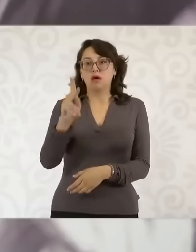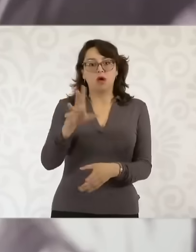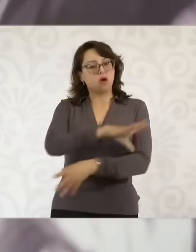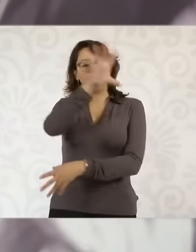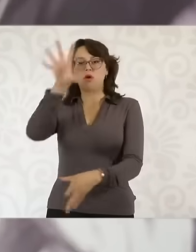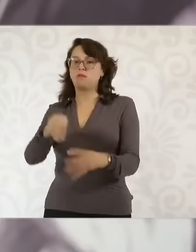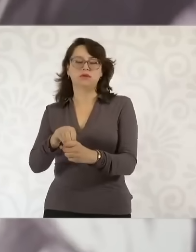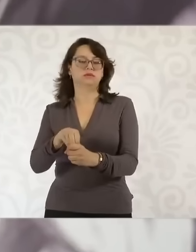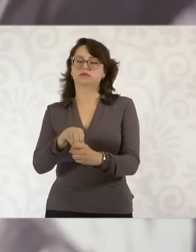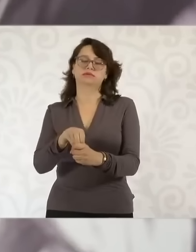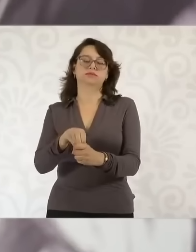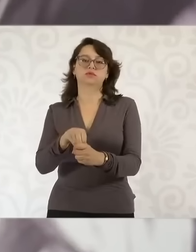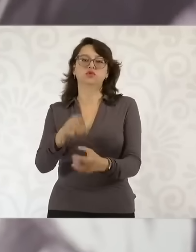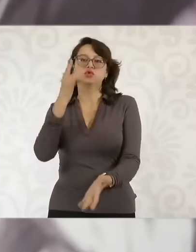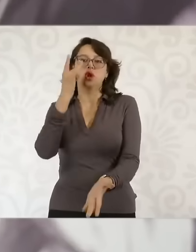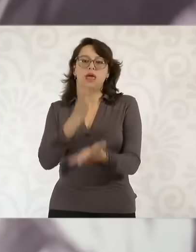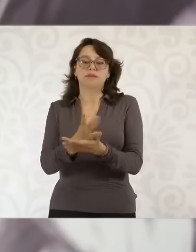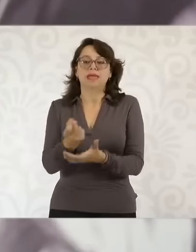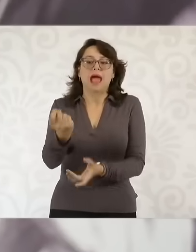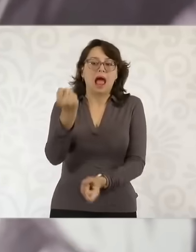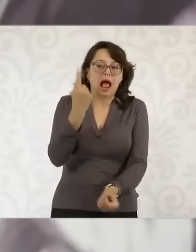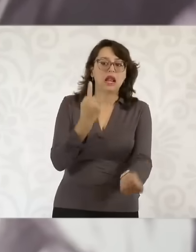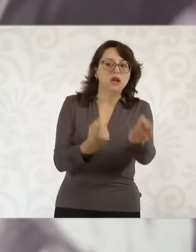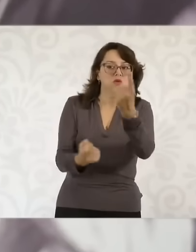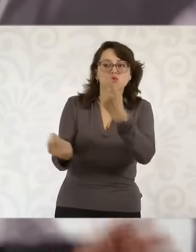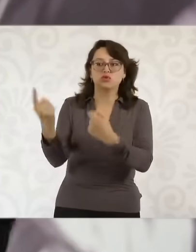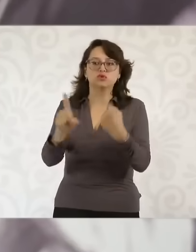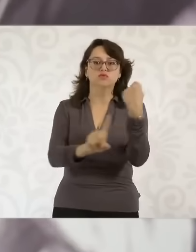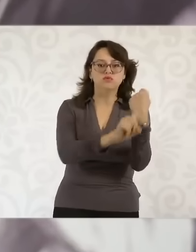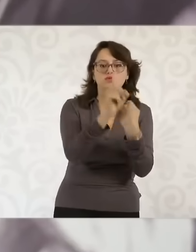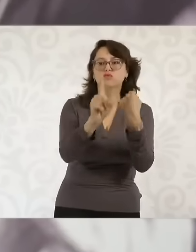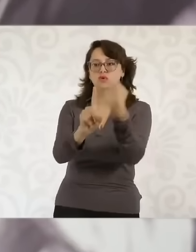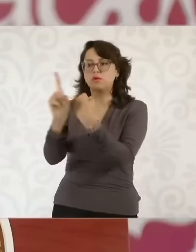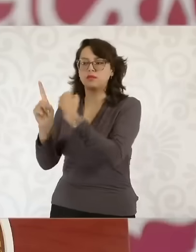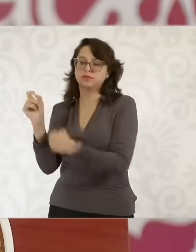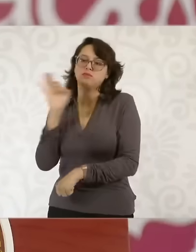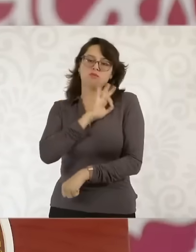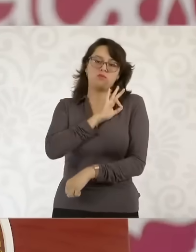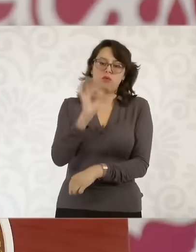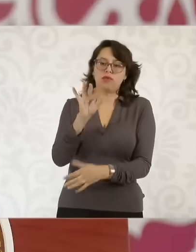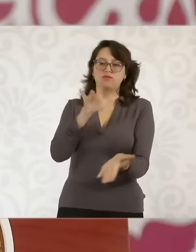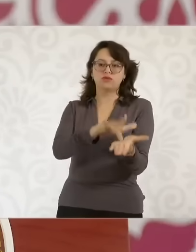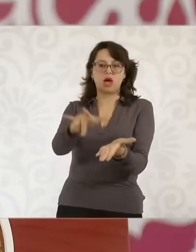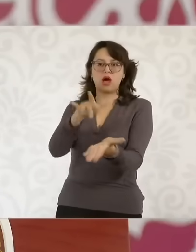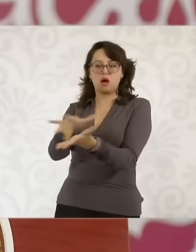problemas específicos estructurales relacionados con cómo está la deuda. no necesariamente se